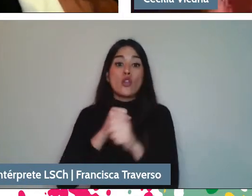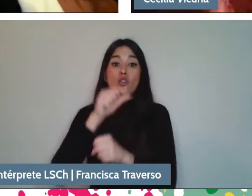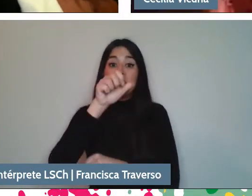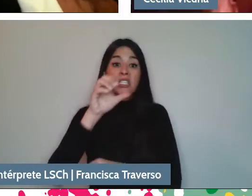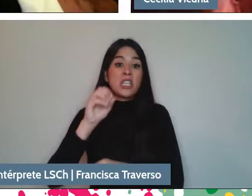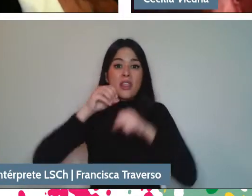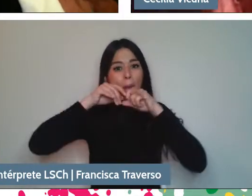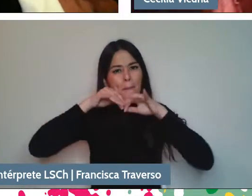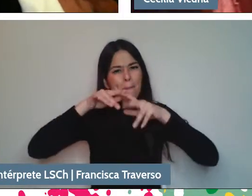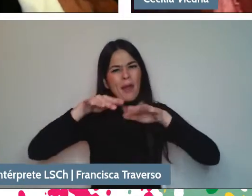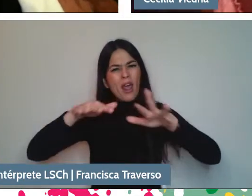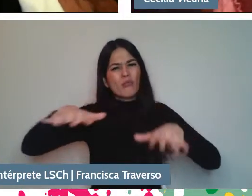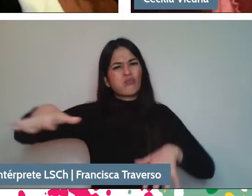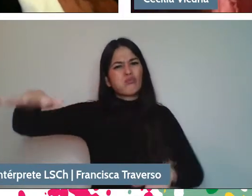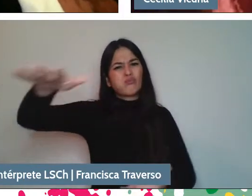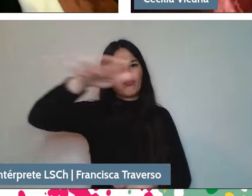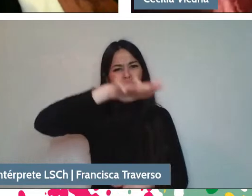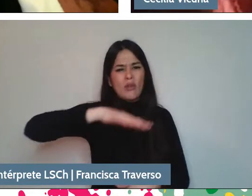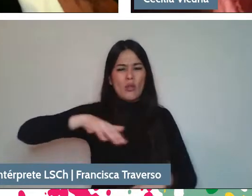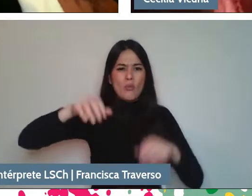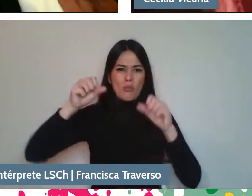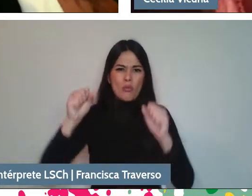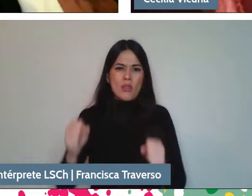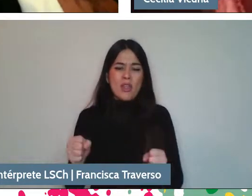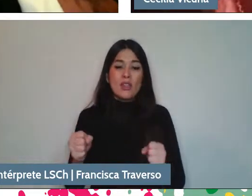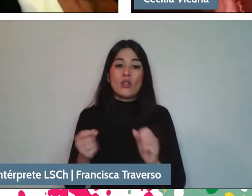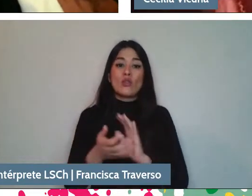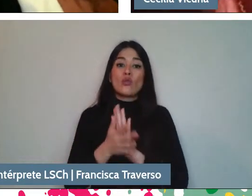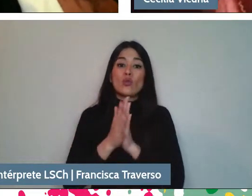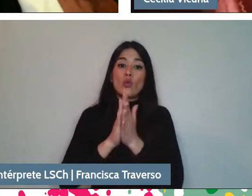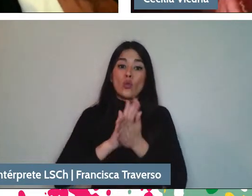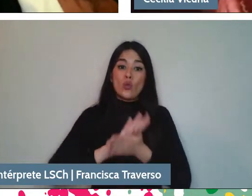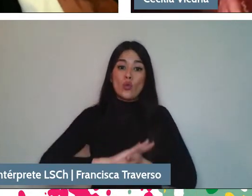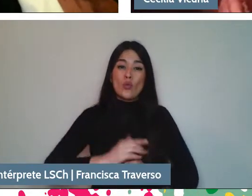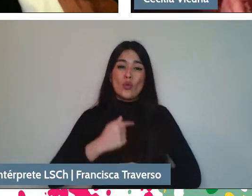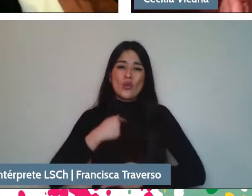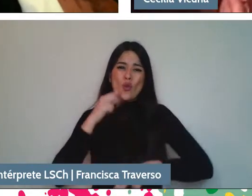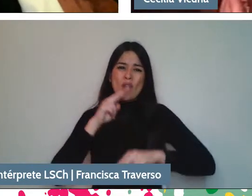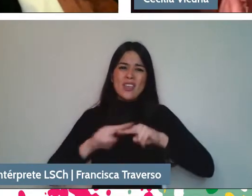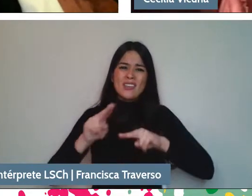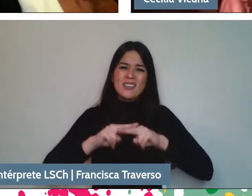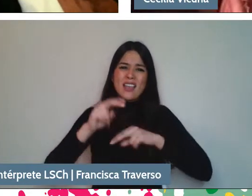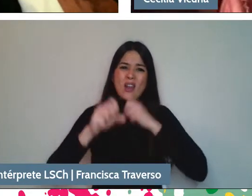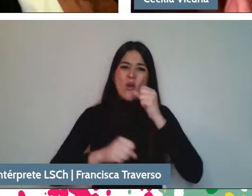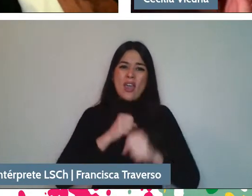Entonces, todo lo que yo pinté, lo que yo hice en los años 60 todavía no se ha dado a conocer.